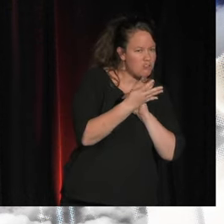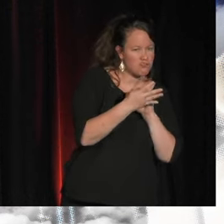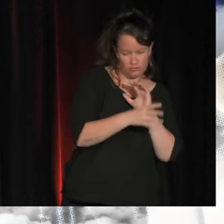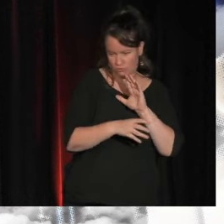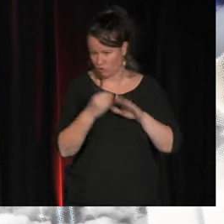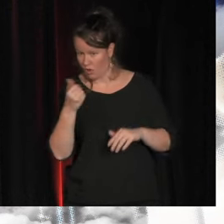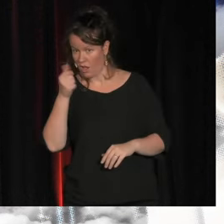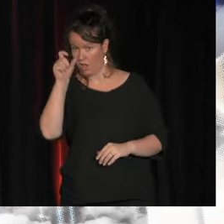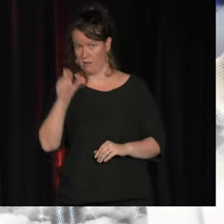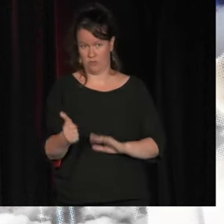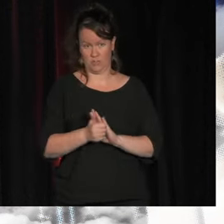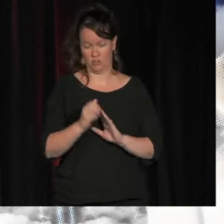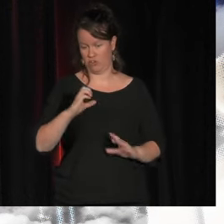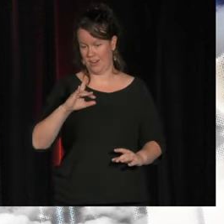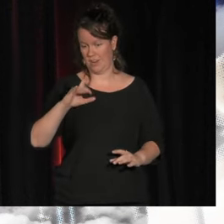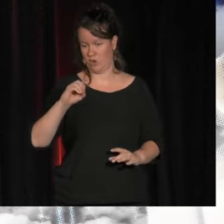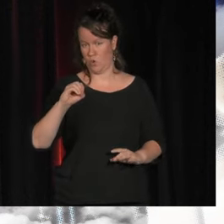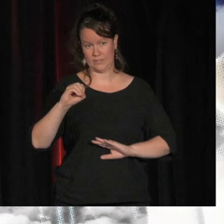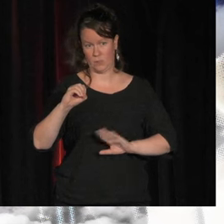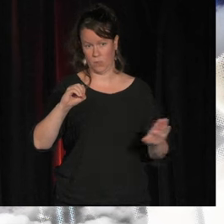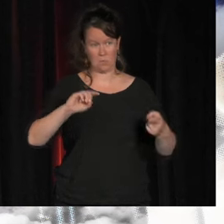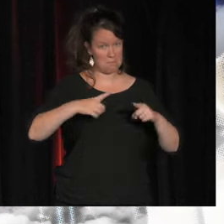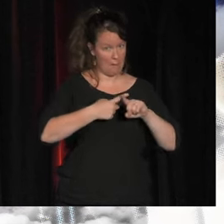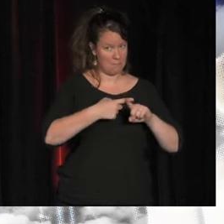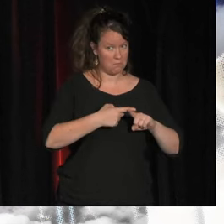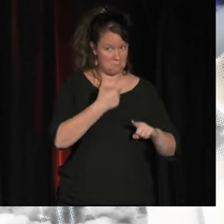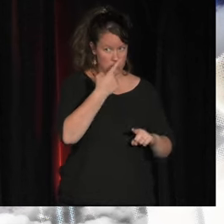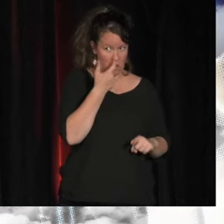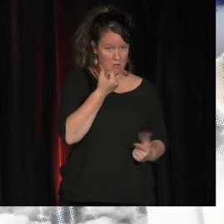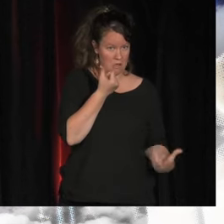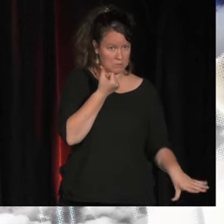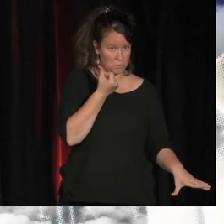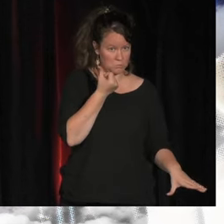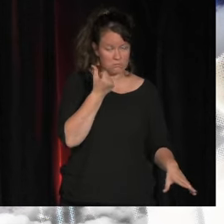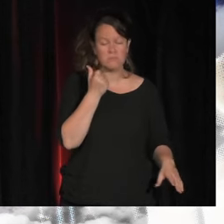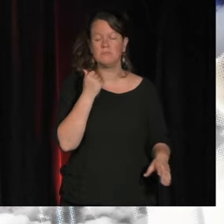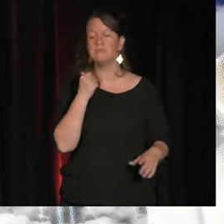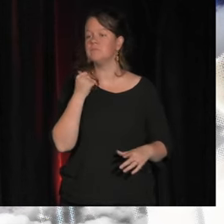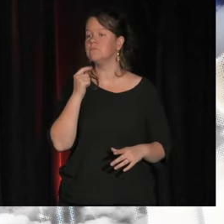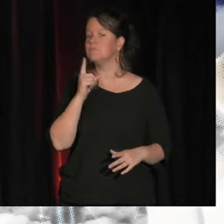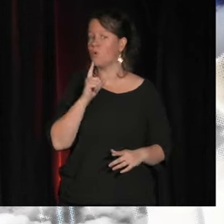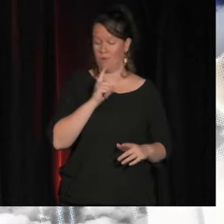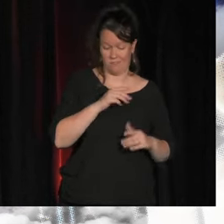qui sort qui est Echo, je ne suis pas sûr qu'il y ait d'autres cartes qui soient sorties, parce que l'équipe bosse sur Overwatch